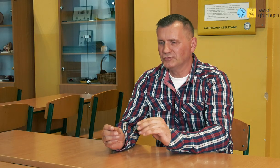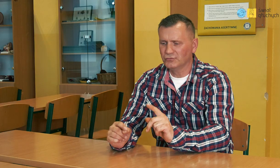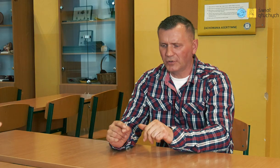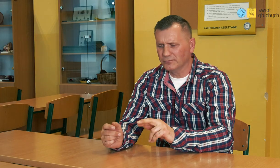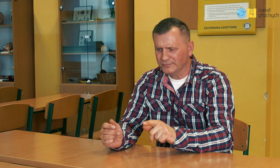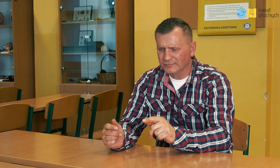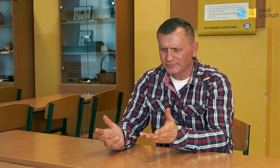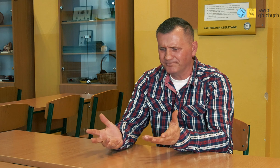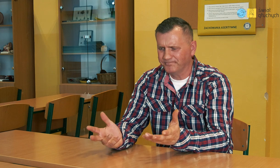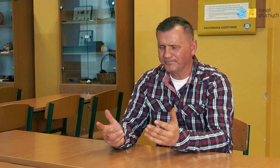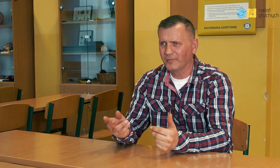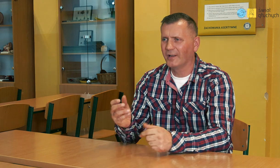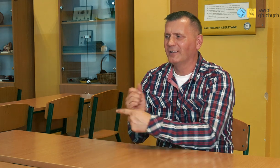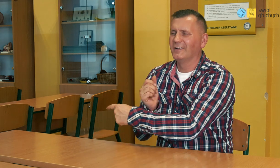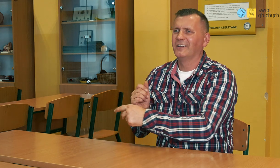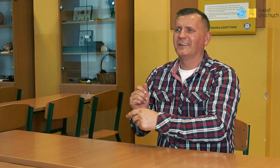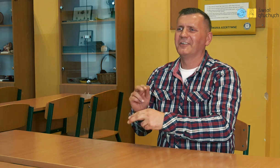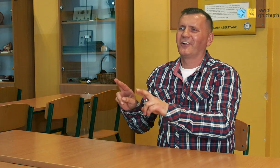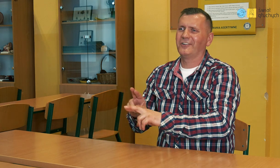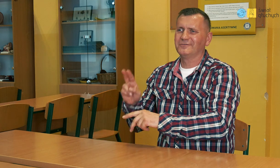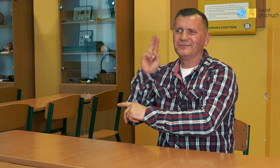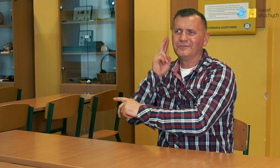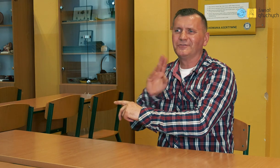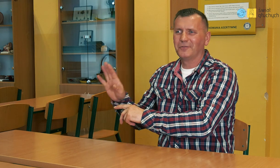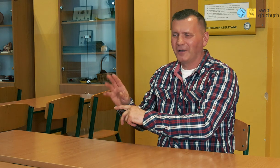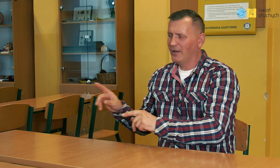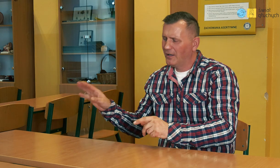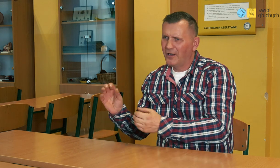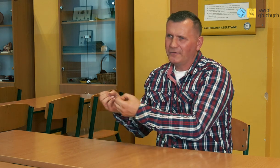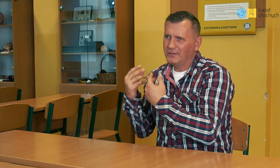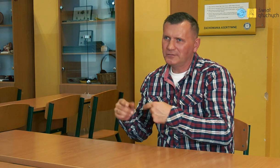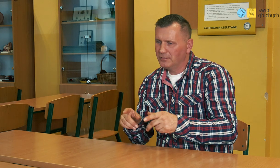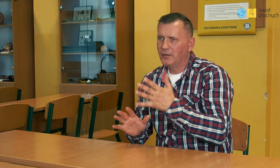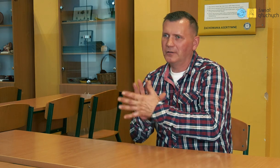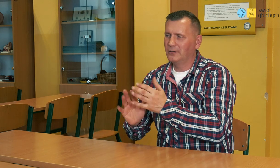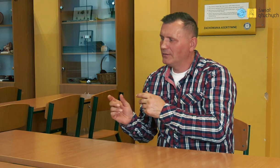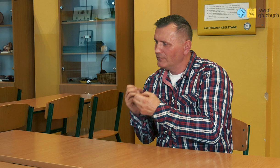Pomagał mi głuchy kolega, któremu z kolei tłumaczył ktoś z rodziny.